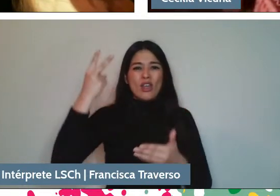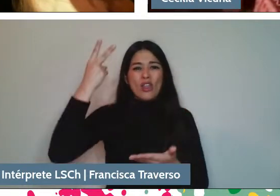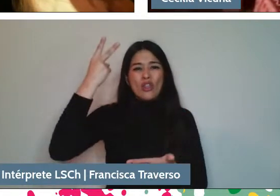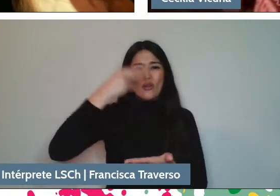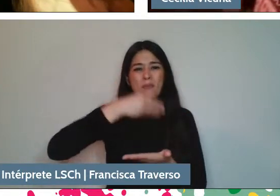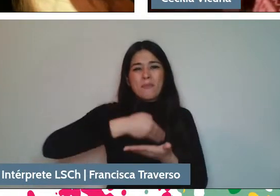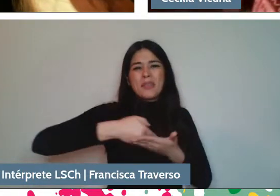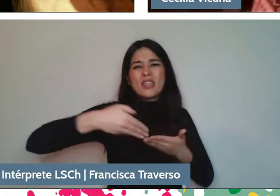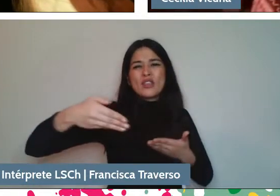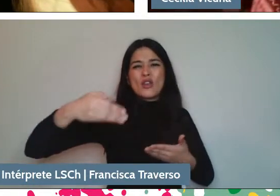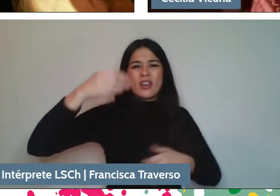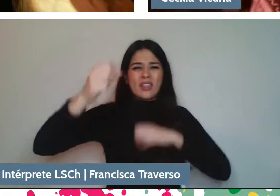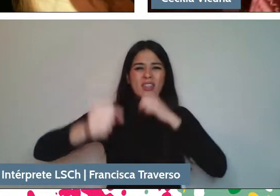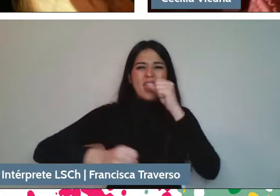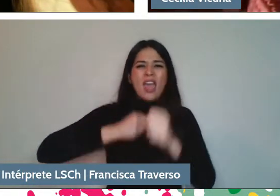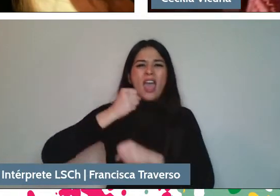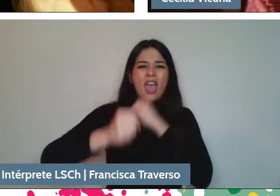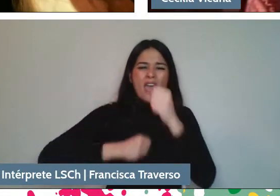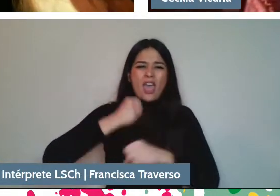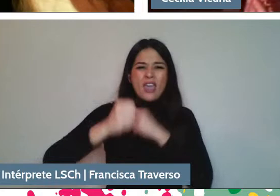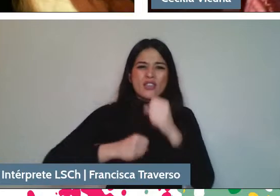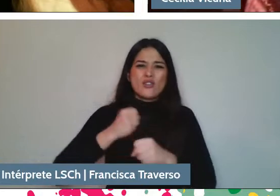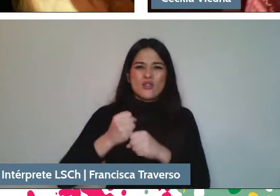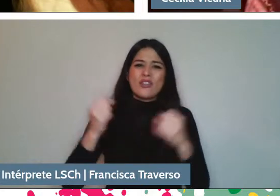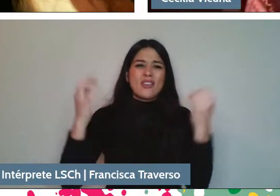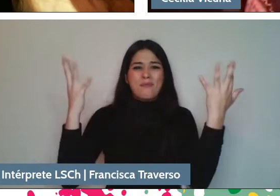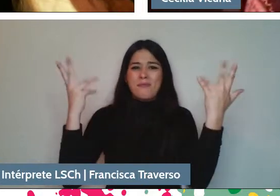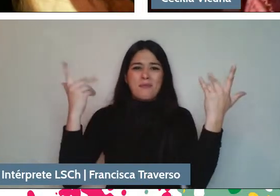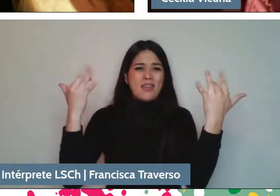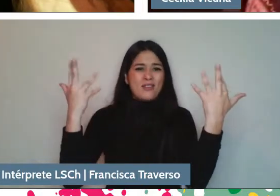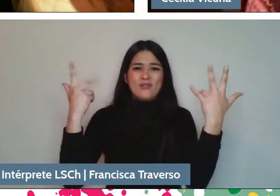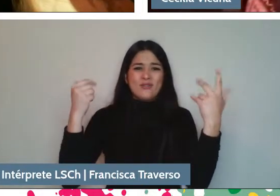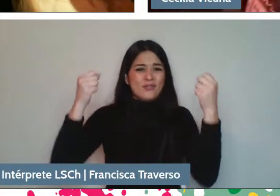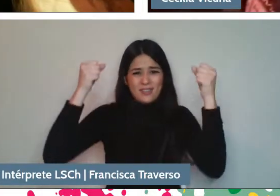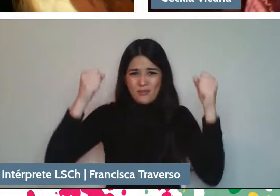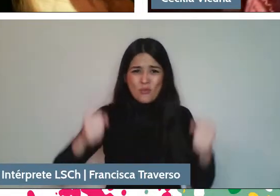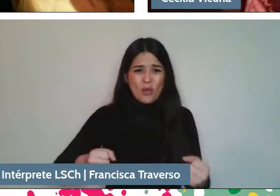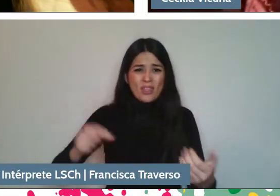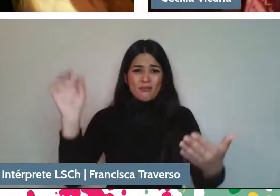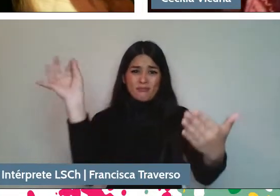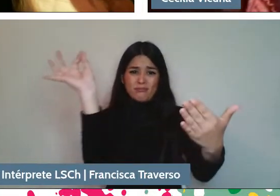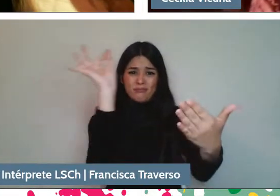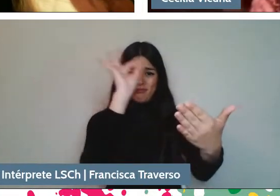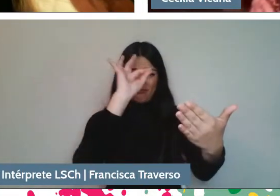que tienen la habilidad de manejar un palito, un pincel, de hacer un dibujito.